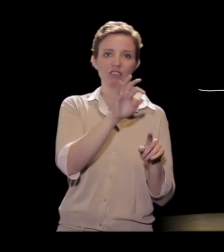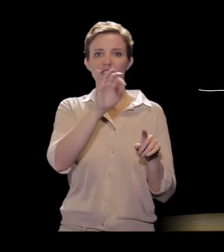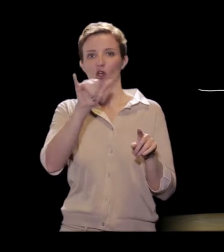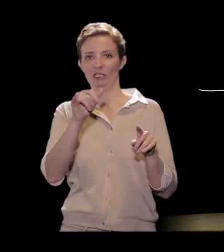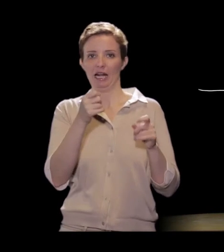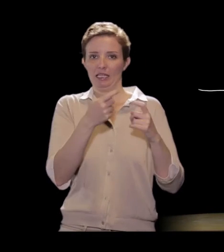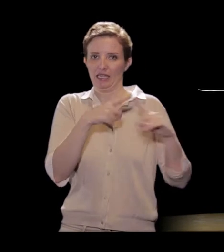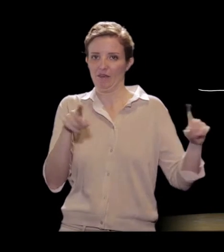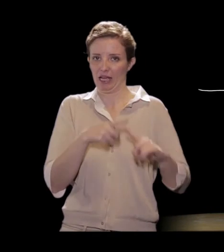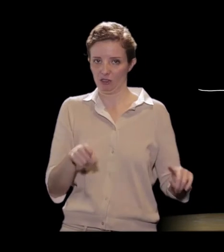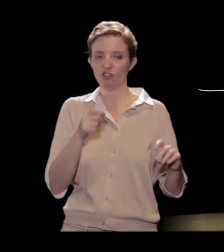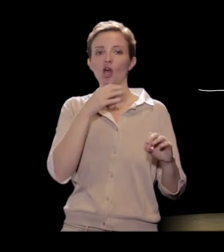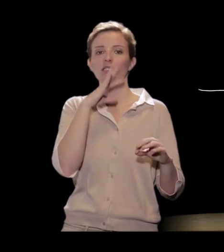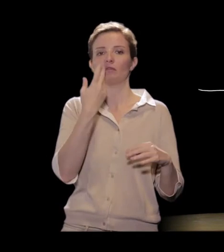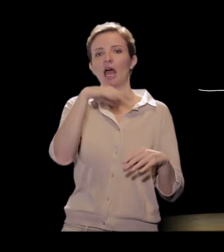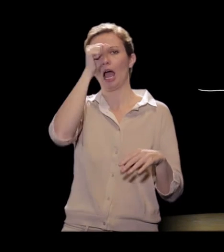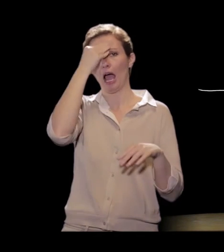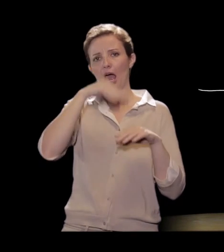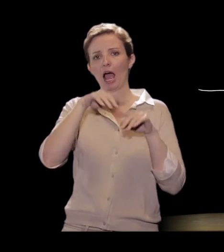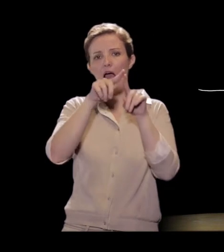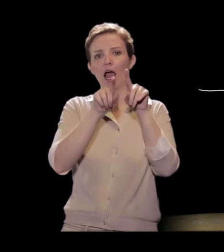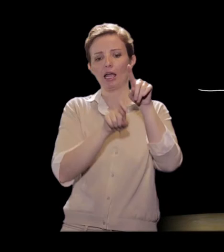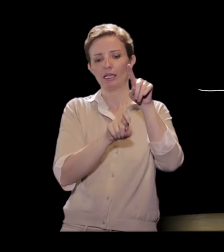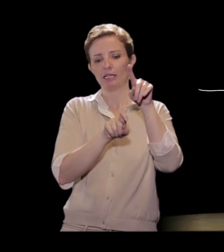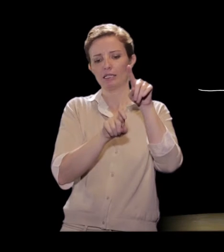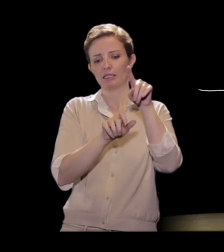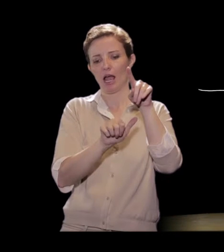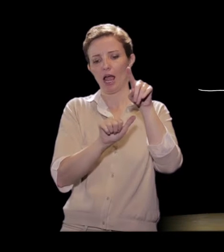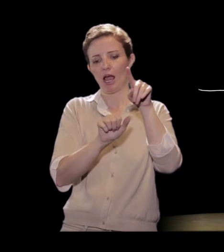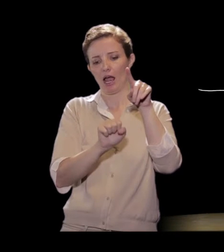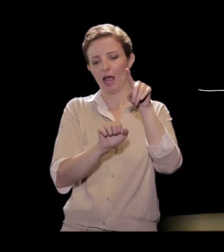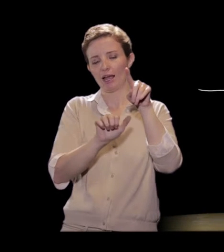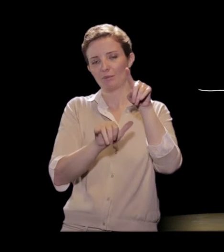come il punto A che ha x(A) e y(A) e il punto B